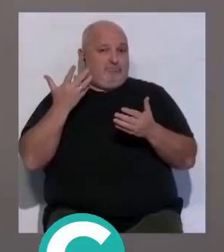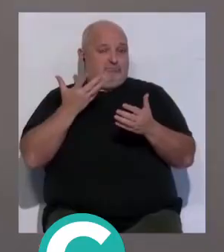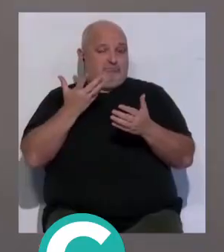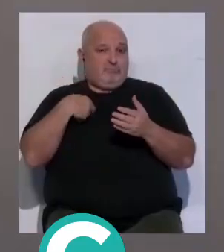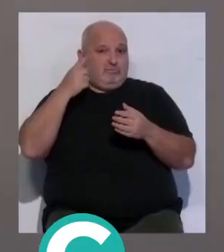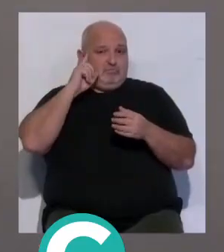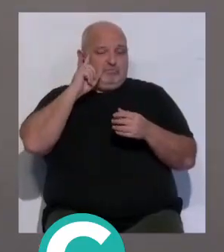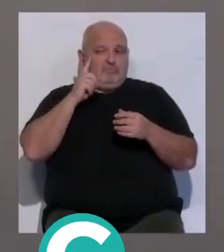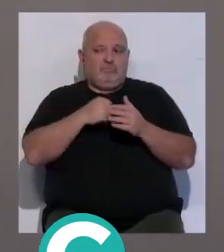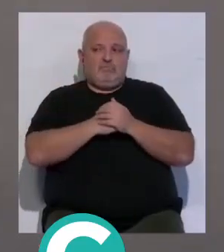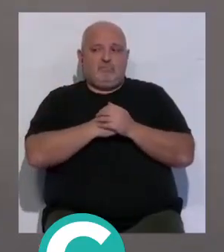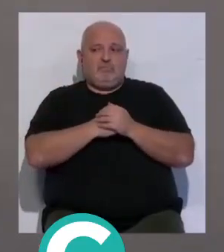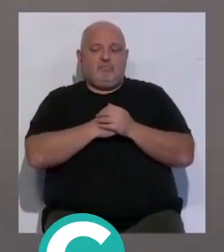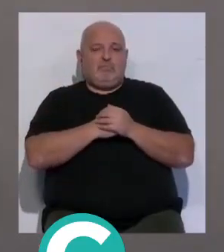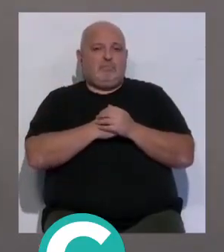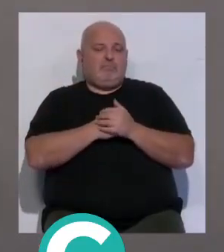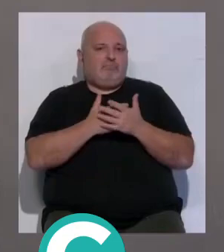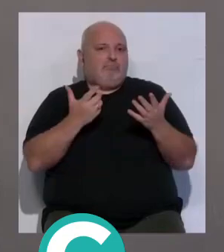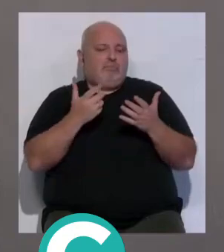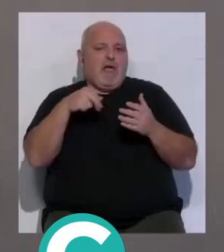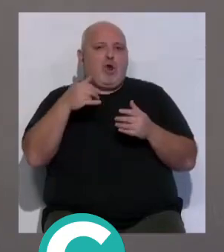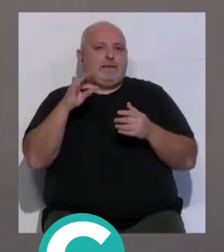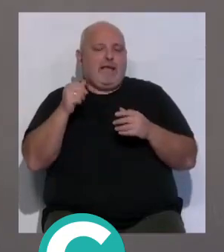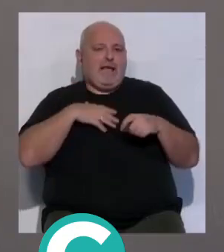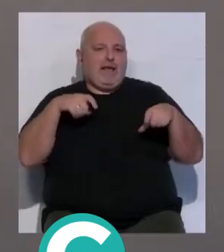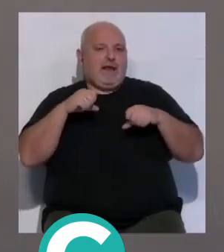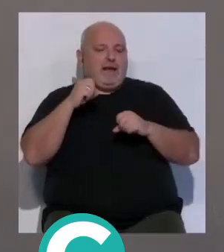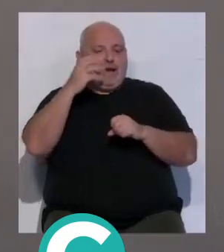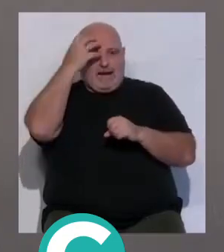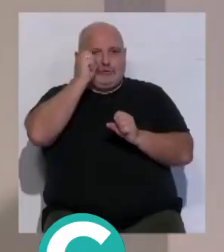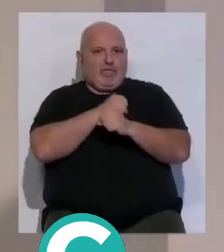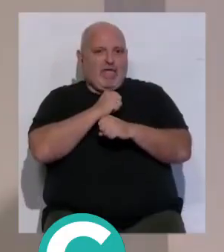eta que era el campo de la Real Sociedad y no por eso te van a sacrificar Y te van a crucificar